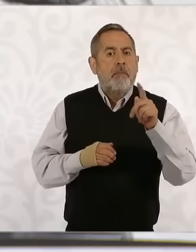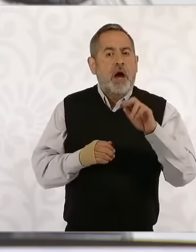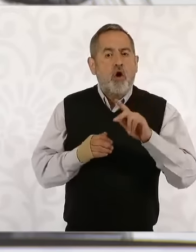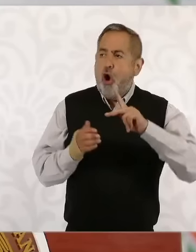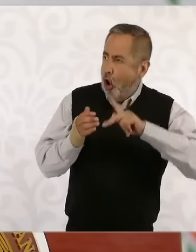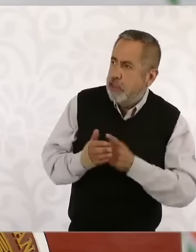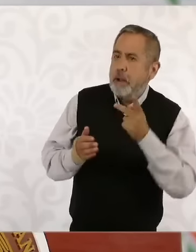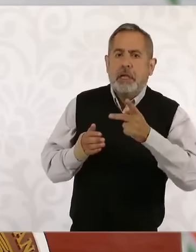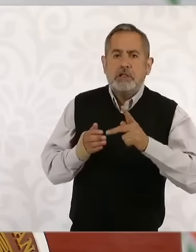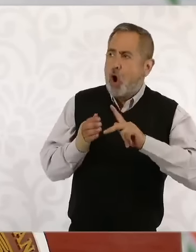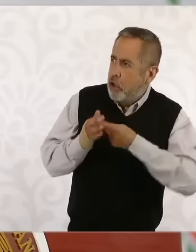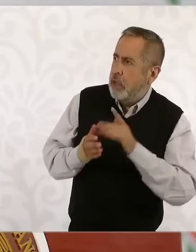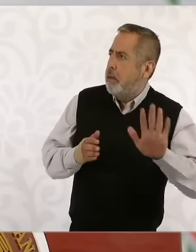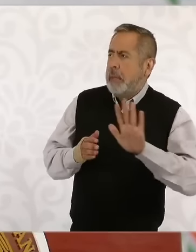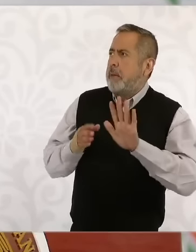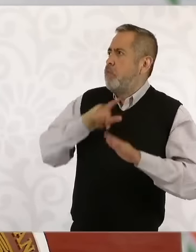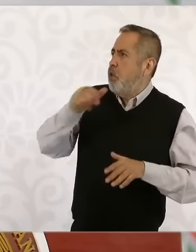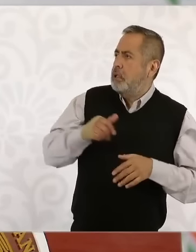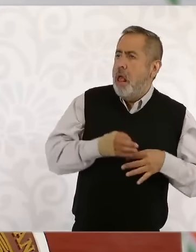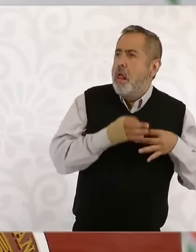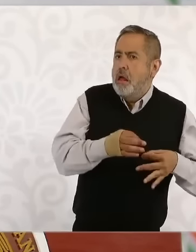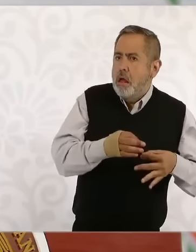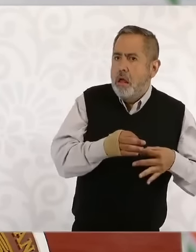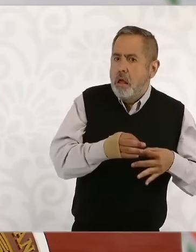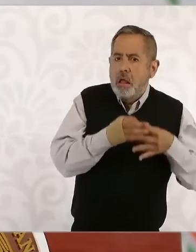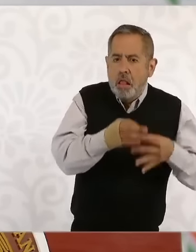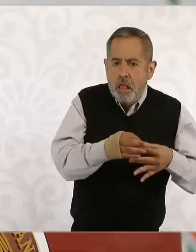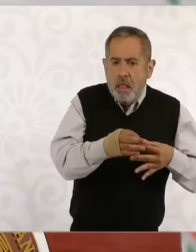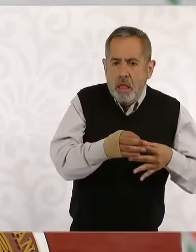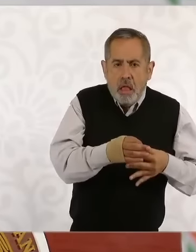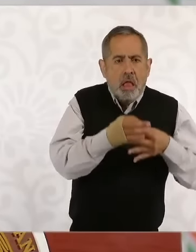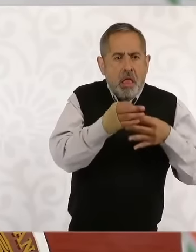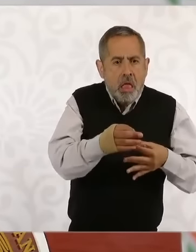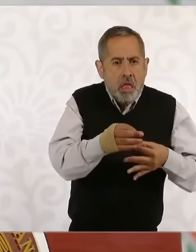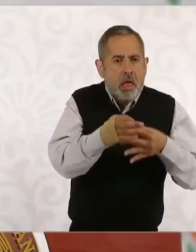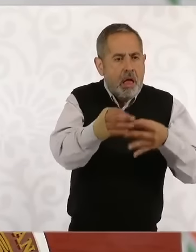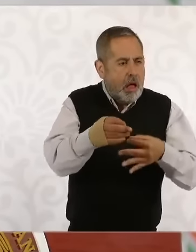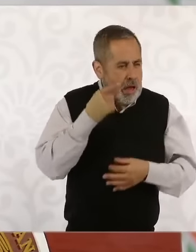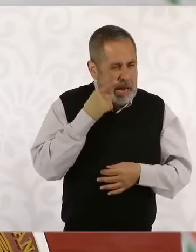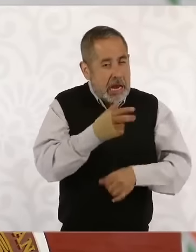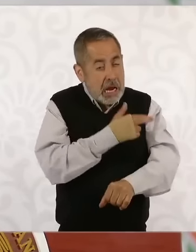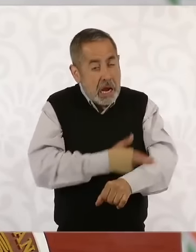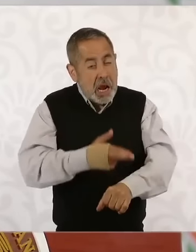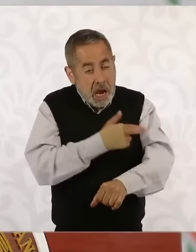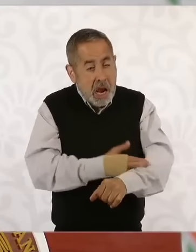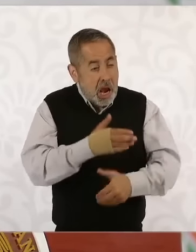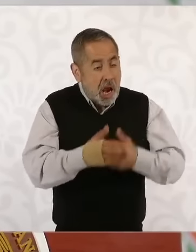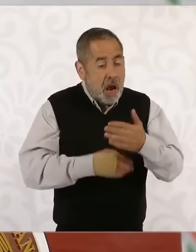recursos, juicios de nulidad, amparos, etcétera. Y este proceso, estos procedimientos para cobrar